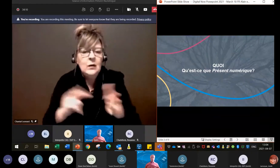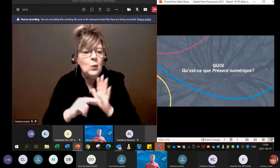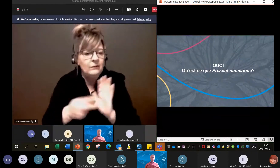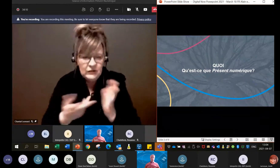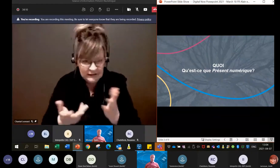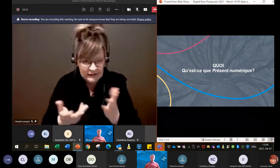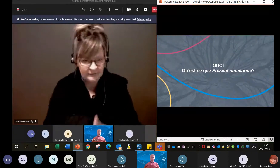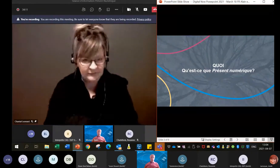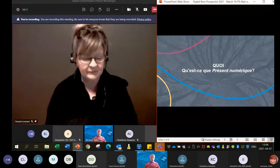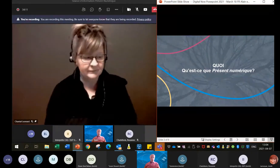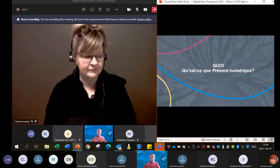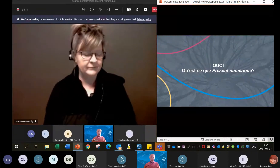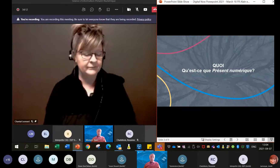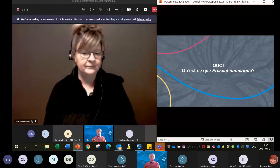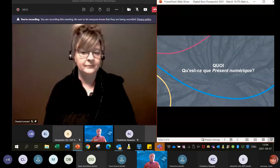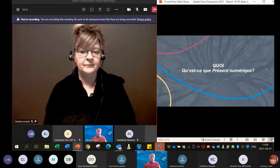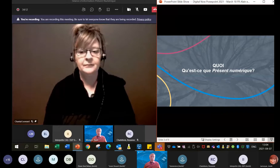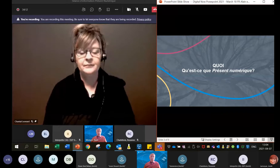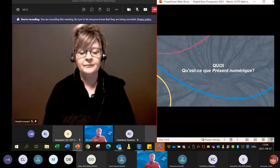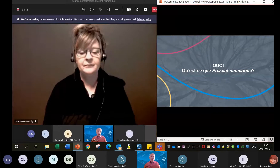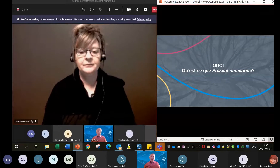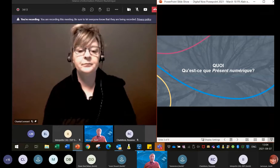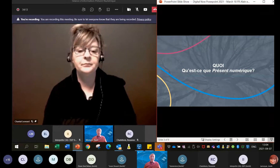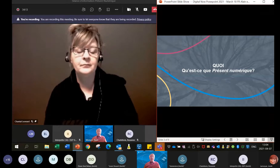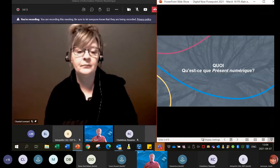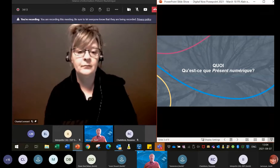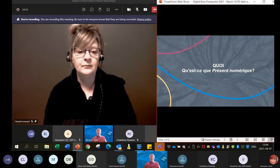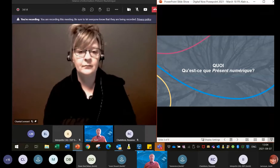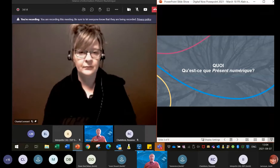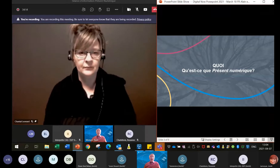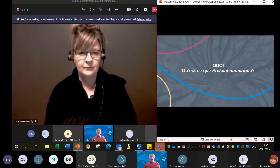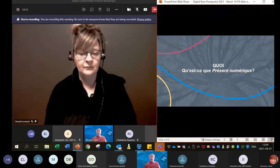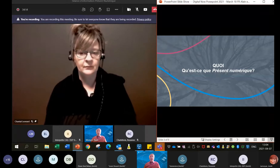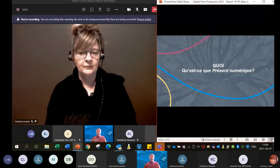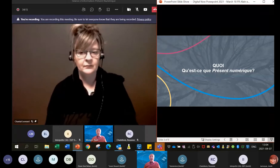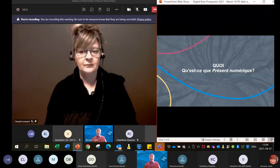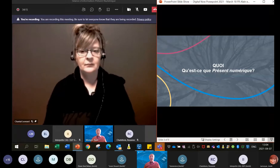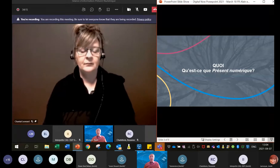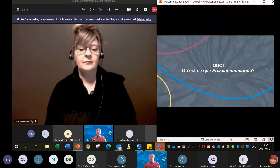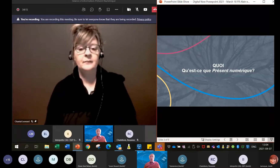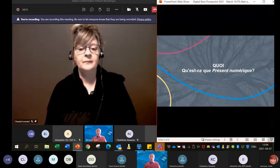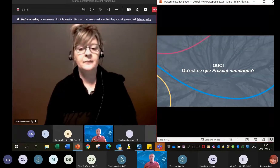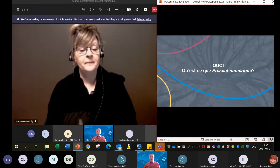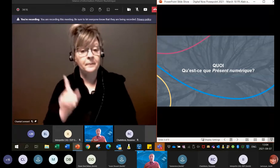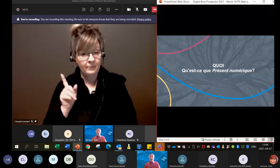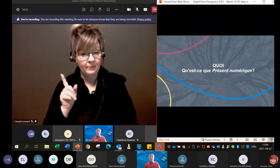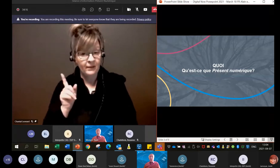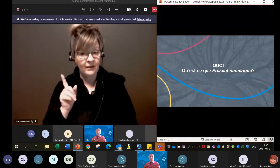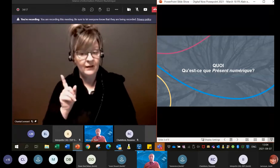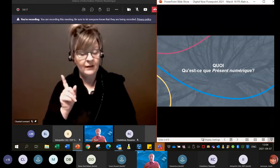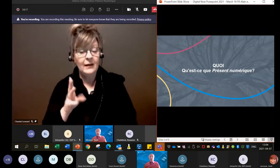Mais tout d’abord, je voudrais préciser que les détails de l’initiative